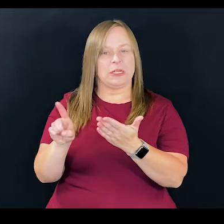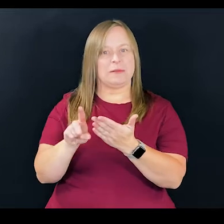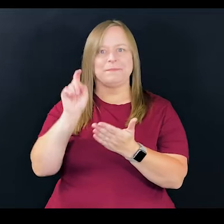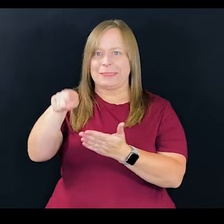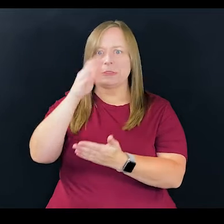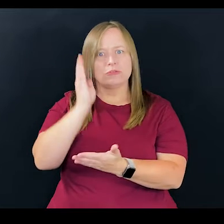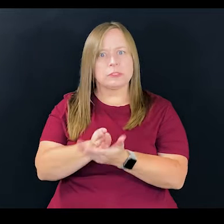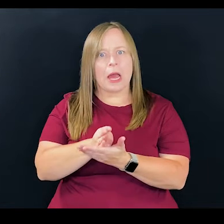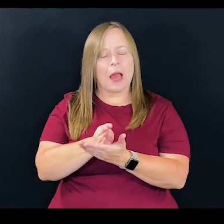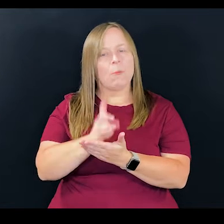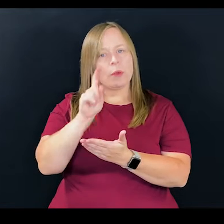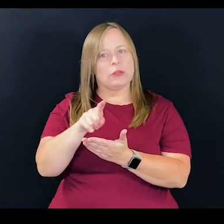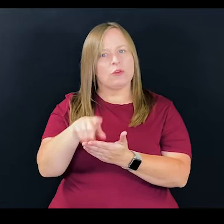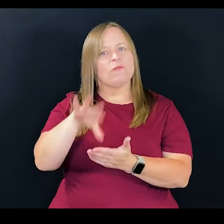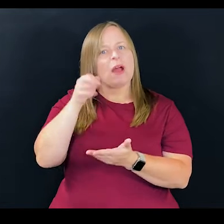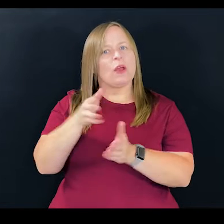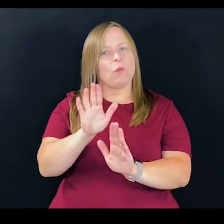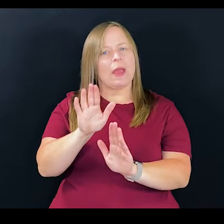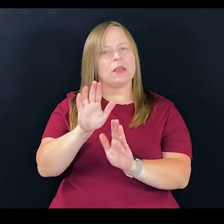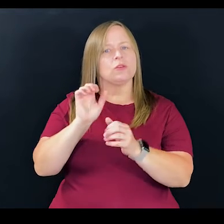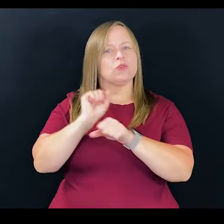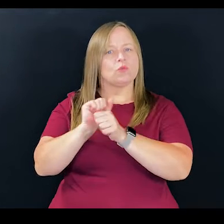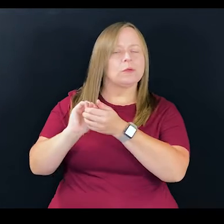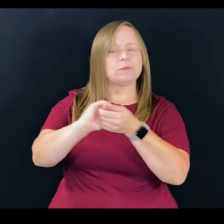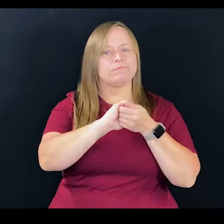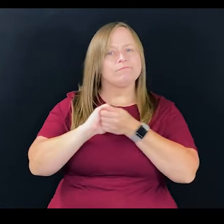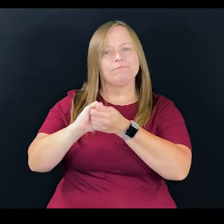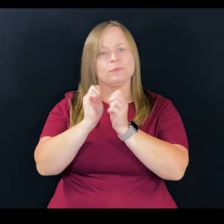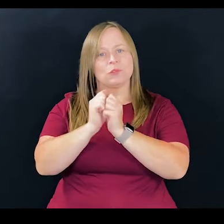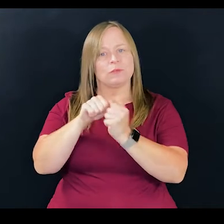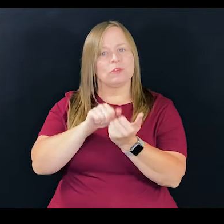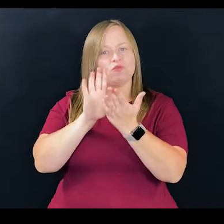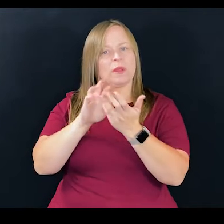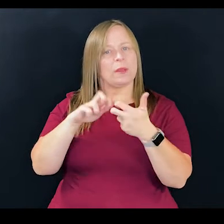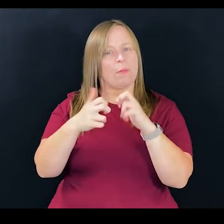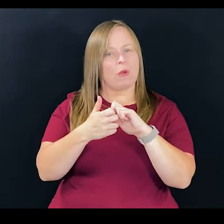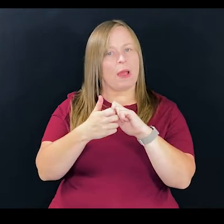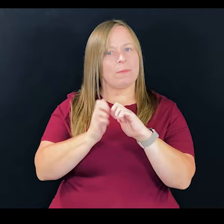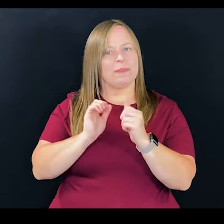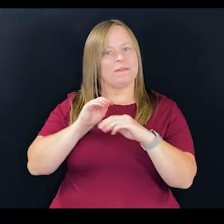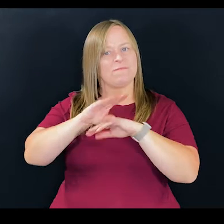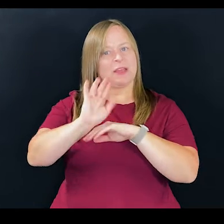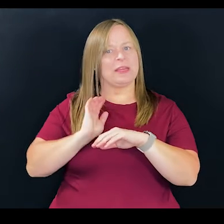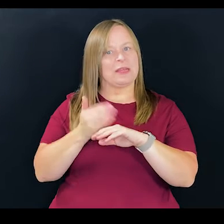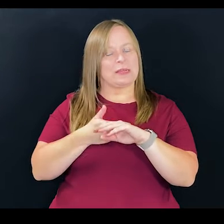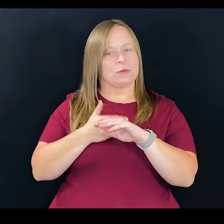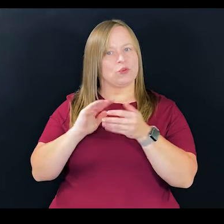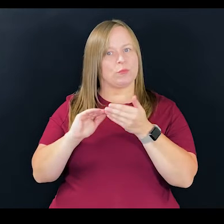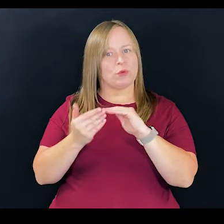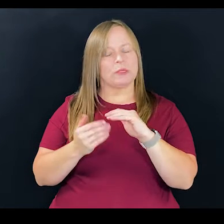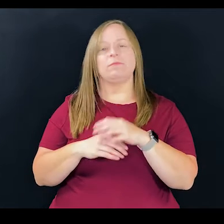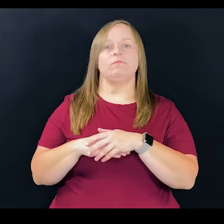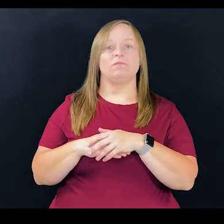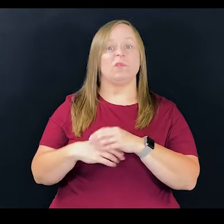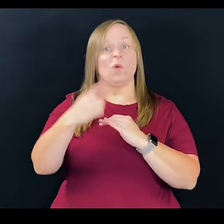Esto tiene que terminar. Necesitamos encontrar formas de trabajar juntos para abordar los problemas que están afectando a nuestra sociedad,